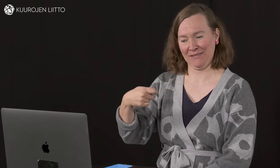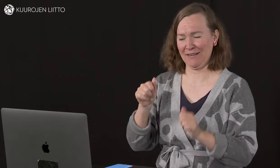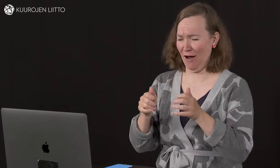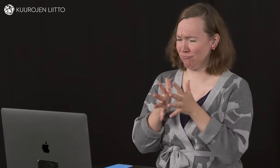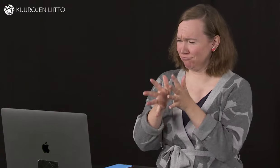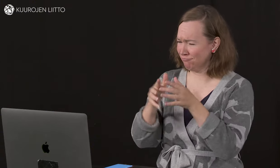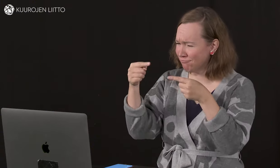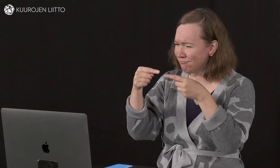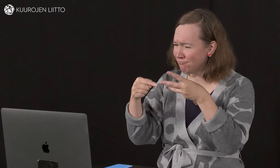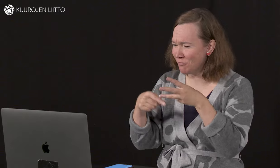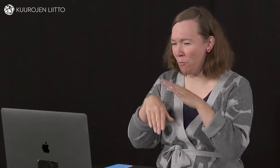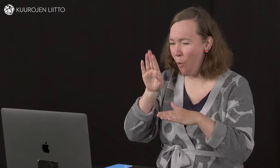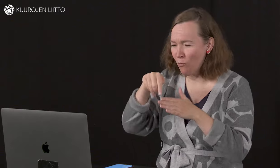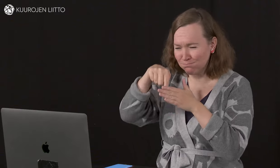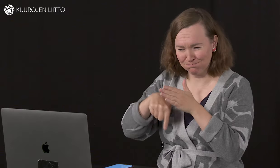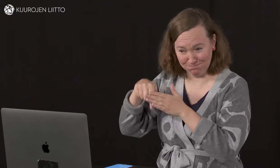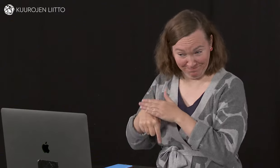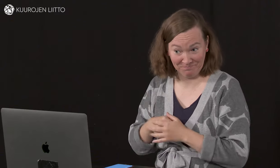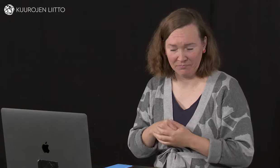Voit kertoa niistä paljon enemmän.